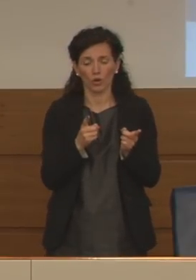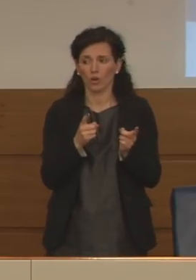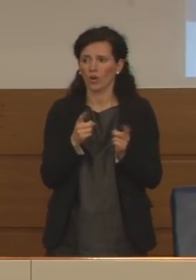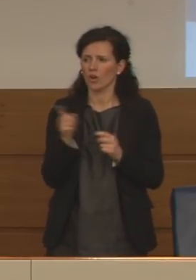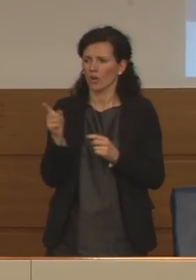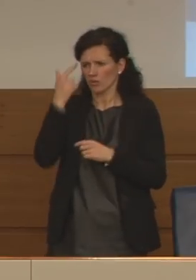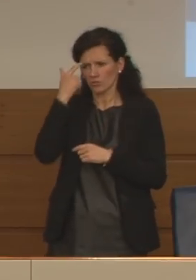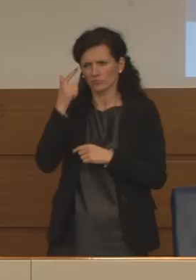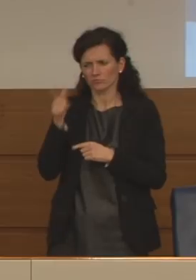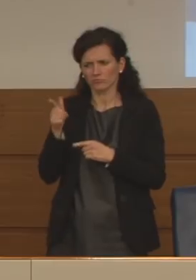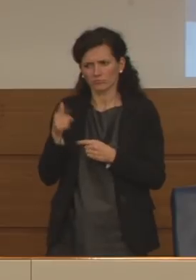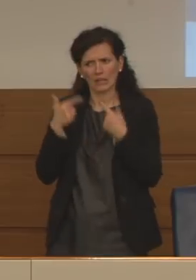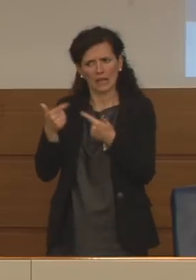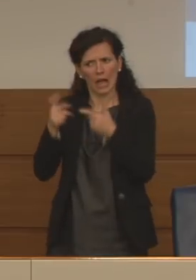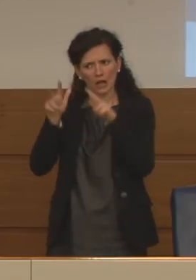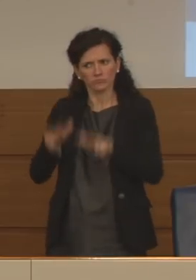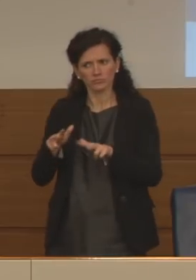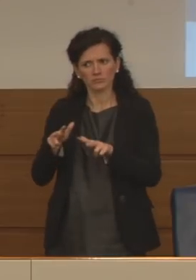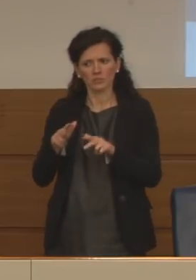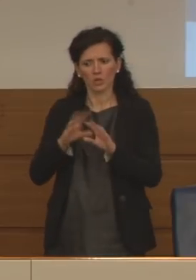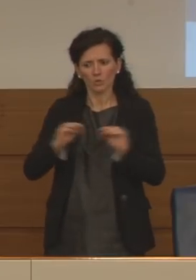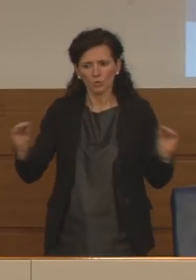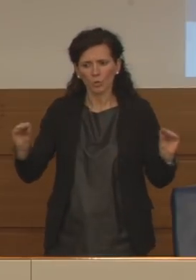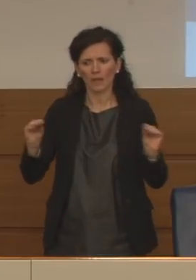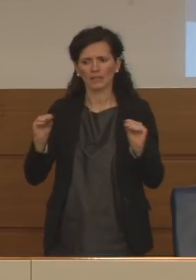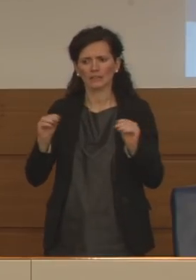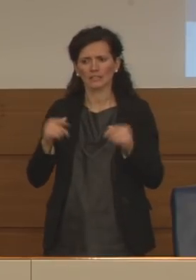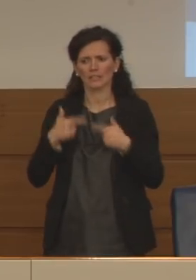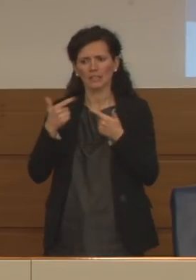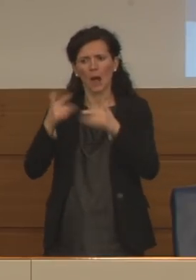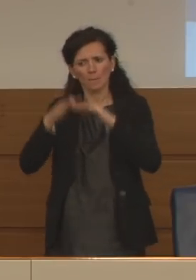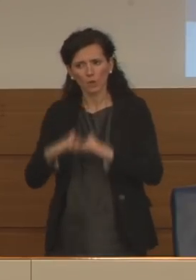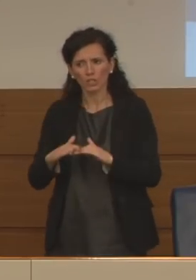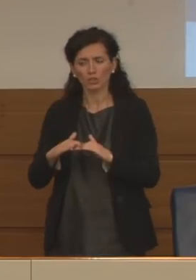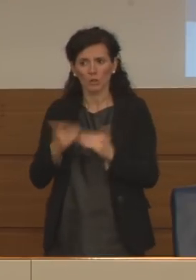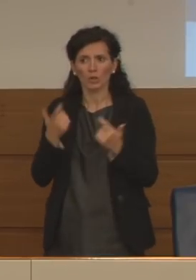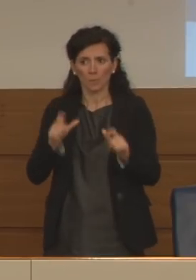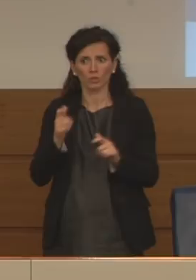dotazioni necessarie per non rischiare più di quanto sia normale? Evidentemente